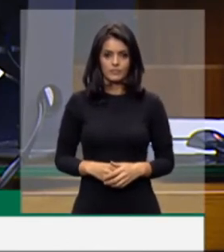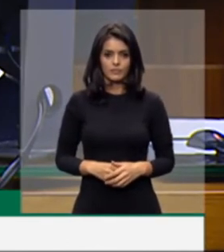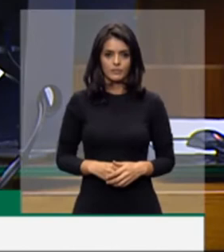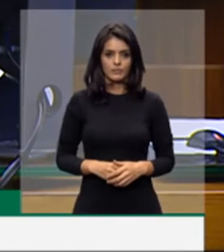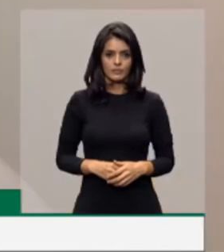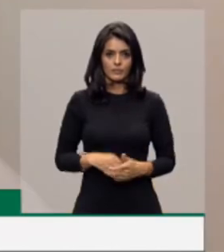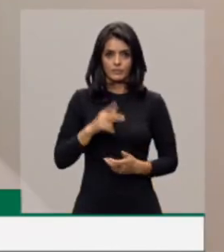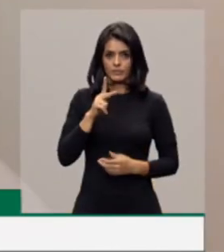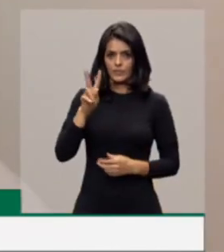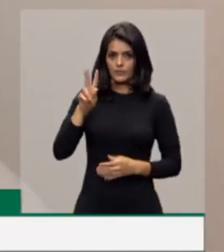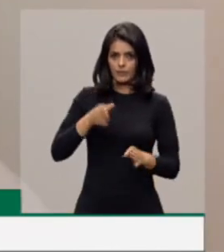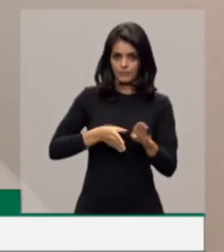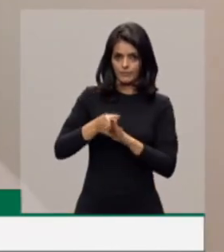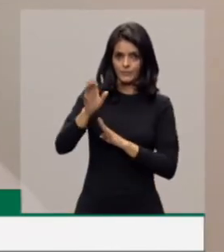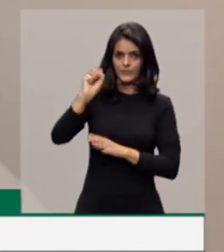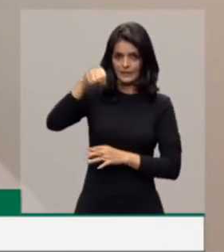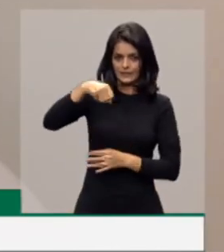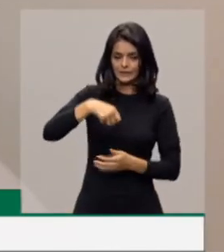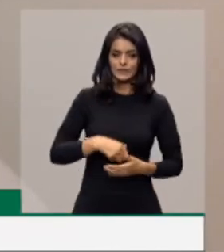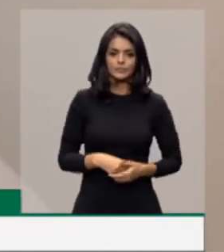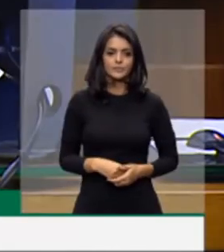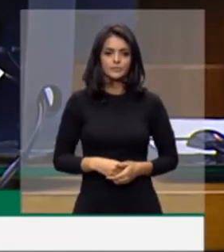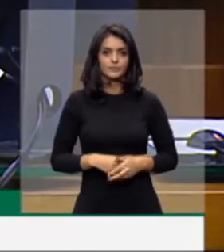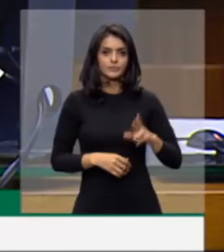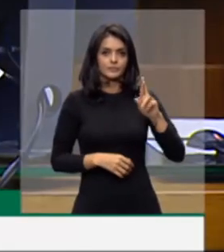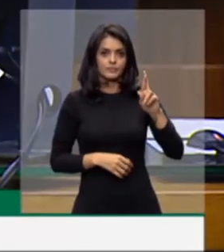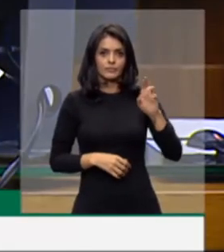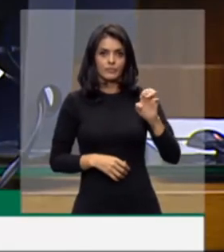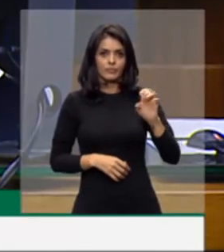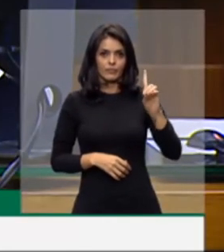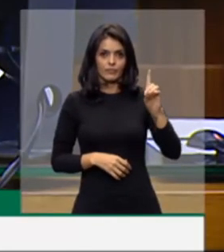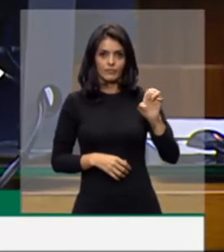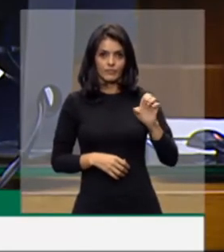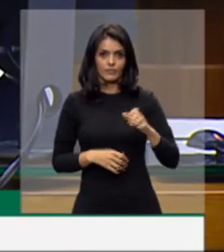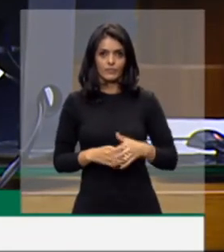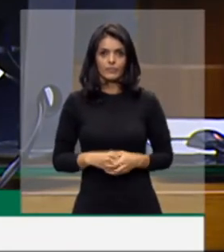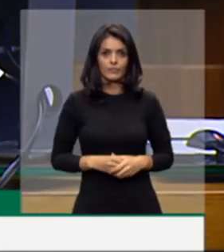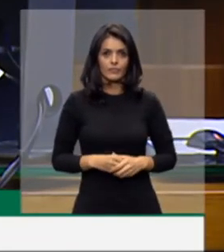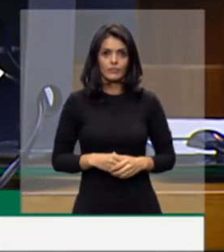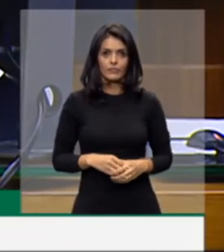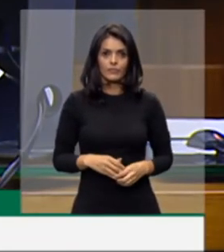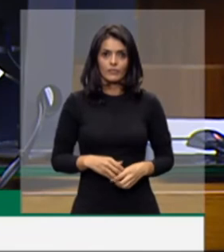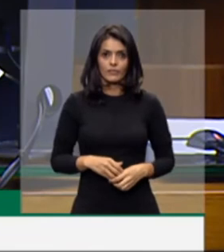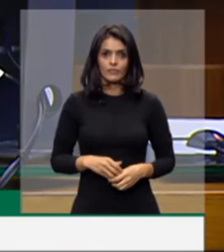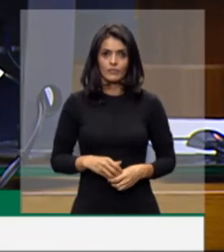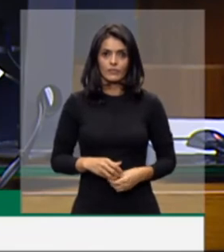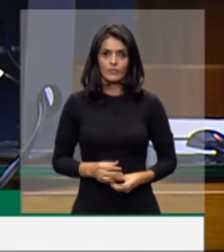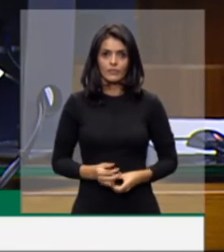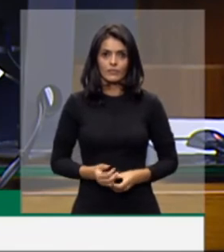QUESTÃO DA PRODUÇÃO . -- AVANTE NÃO PRESIDENTE. -- PATRIOTA. PV. PRESIDENTE, ENCAMINHO